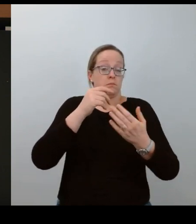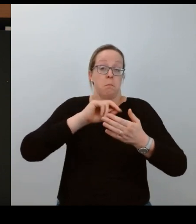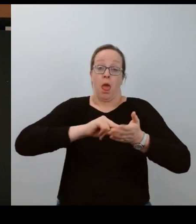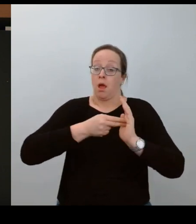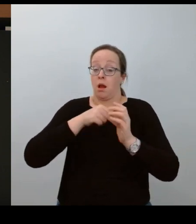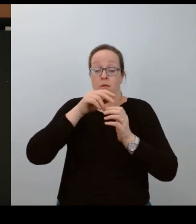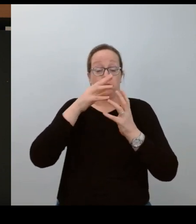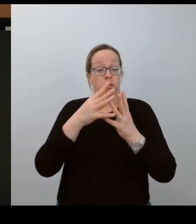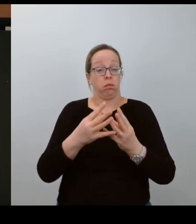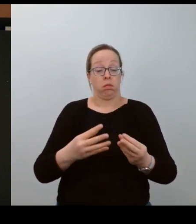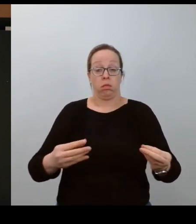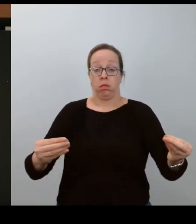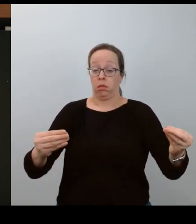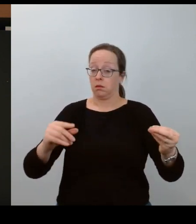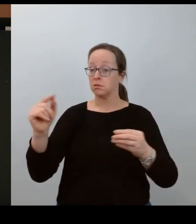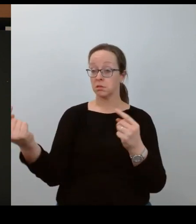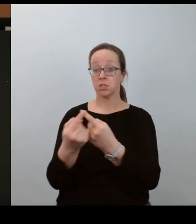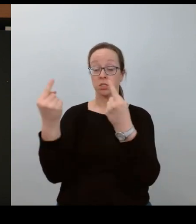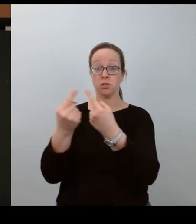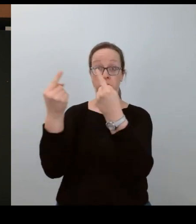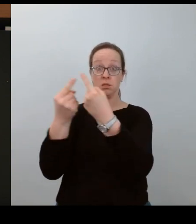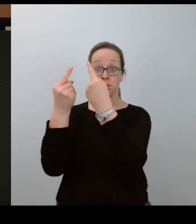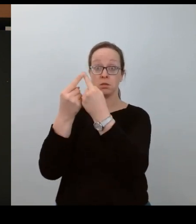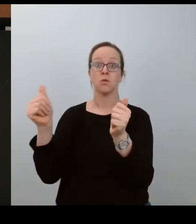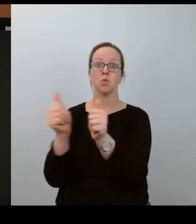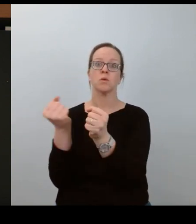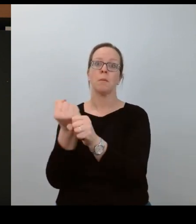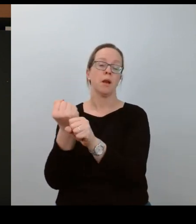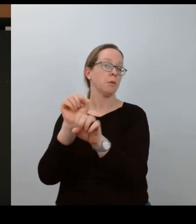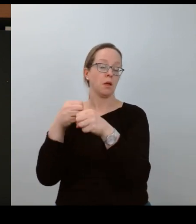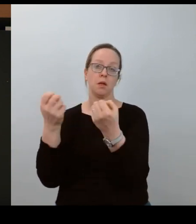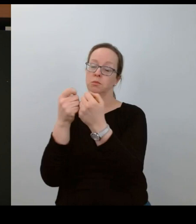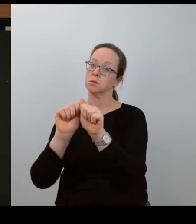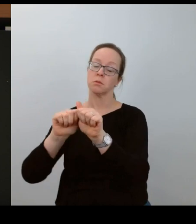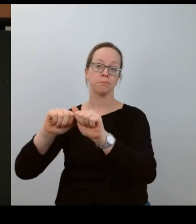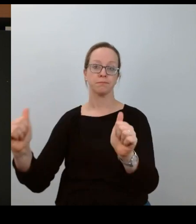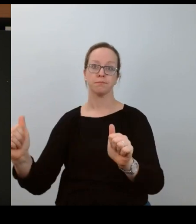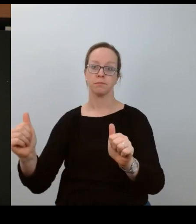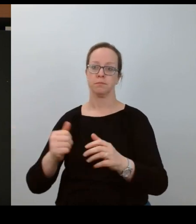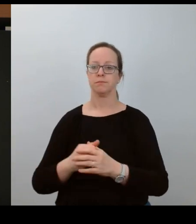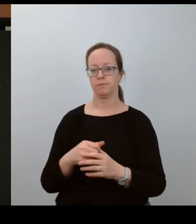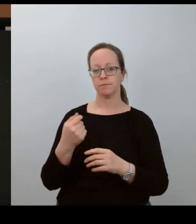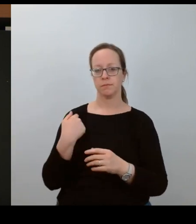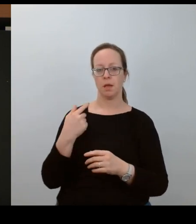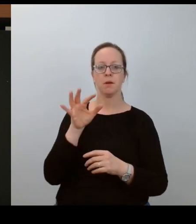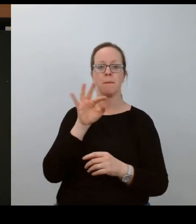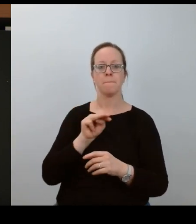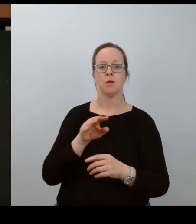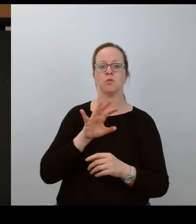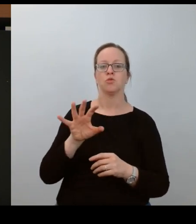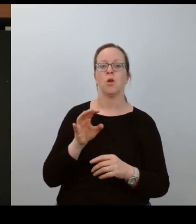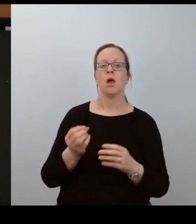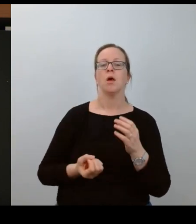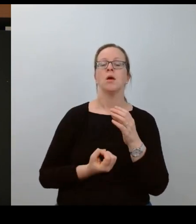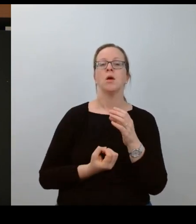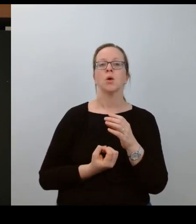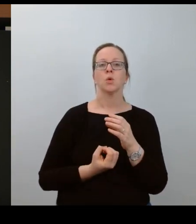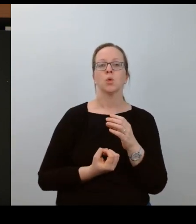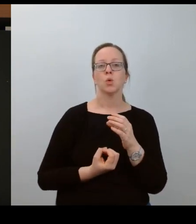Eine klare politische Zielsetzung. Eine eindeutige Rollenverteilung, Transparenz und Augenhöhe.